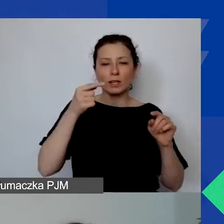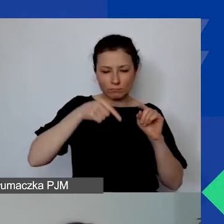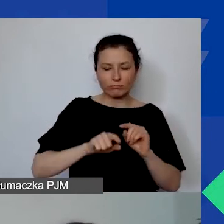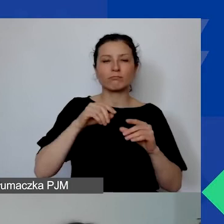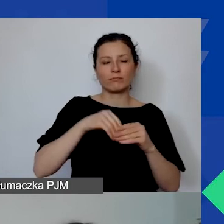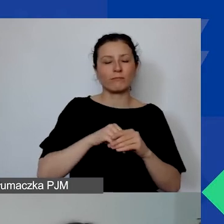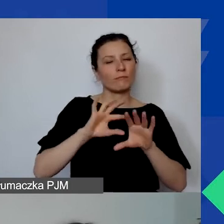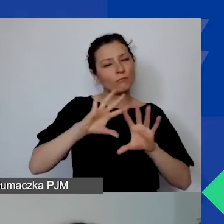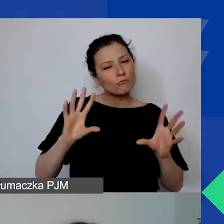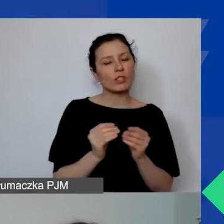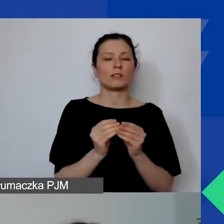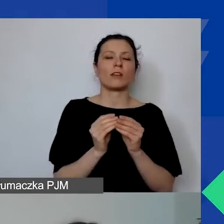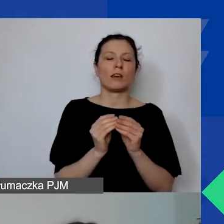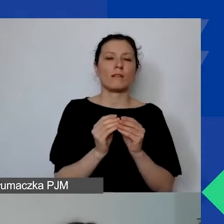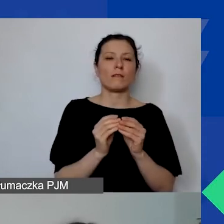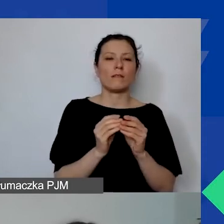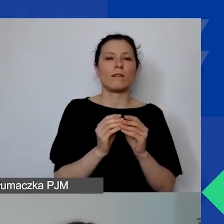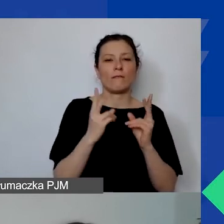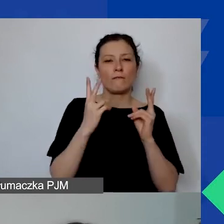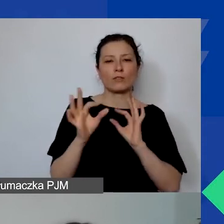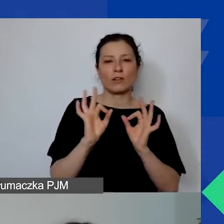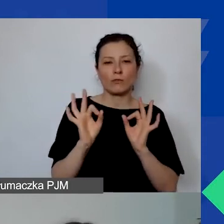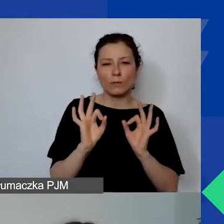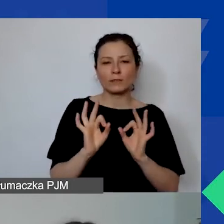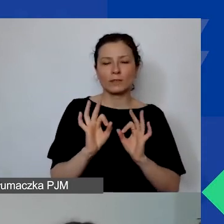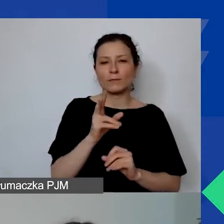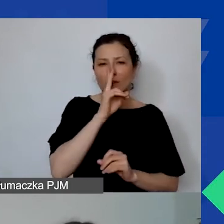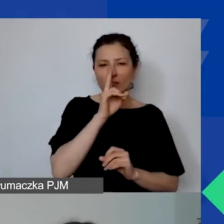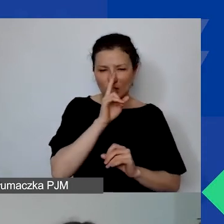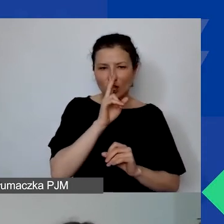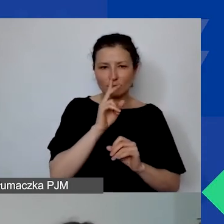Jest to adres szkolasektora.org.pl.